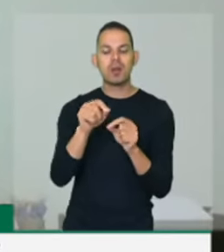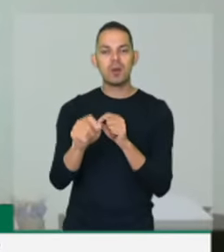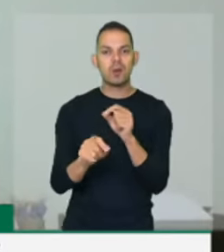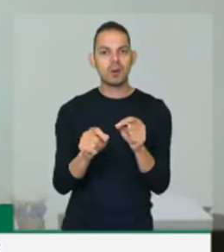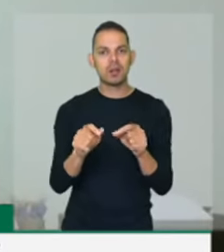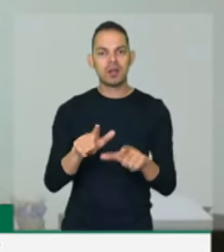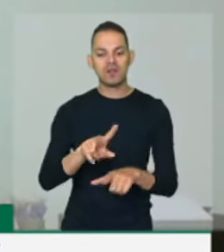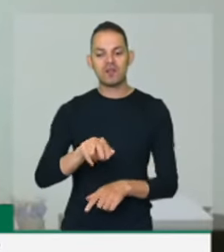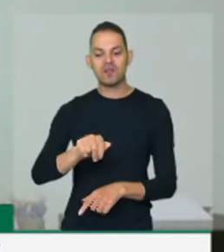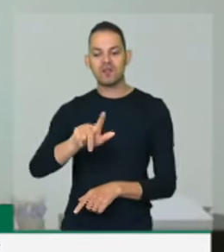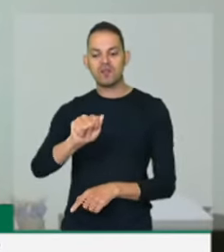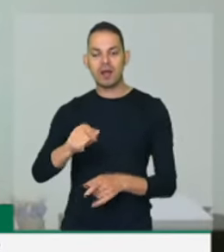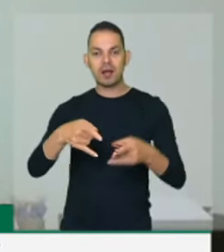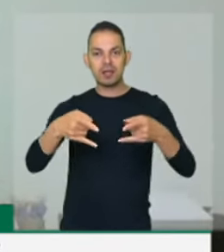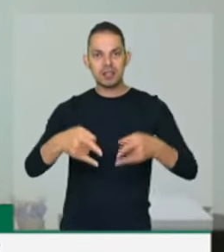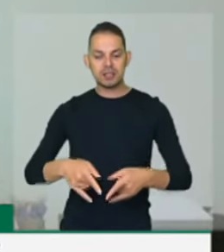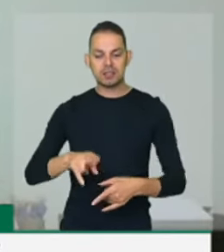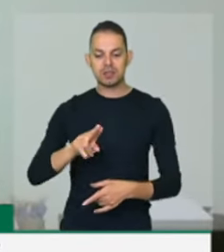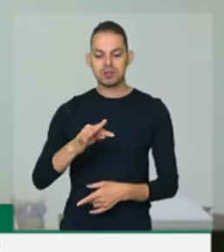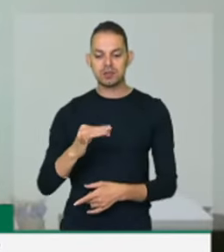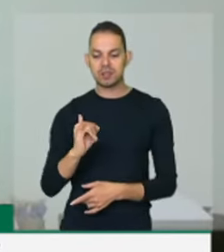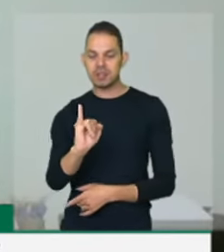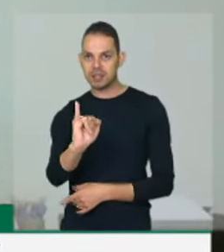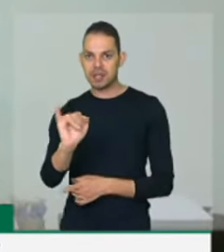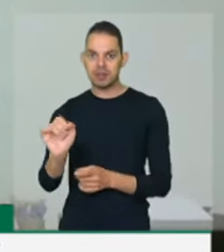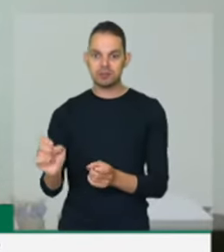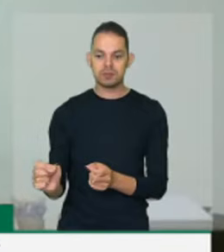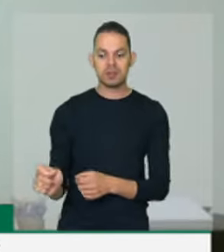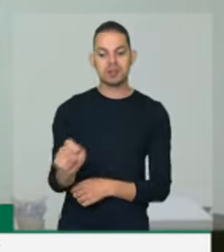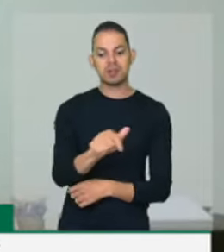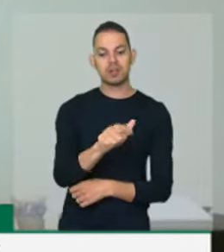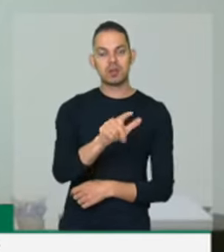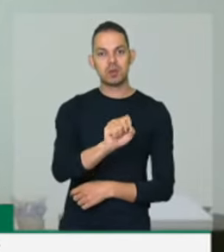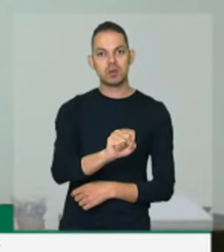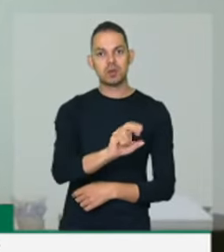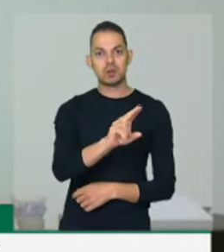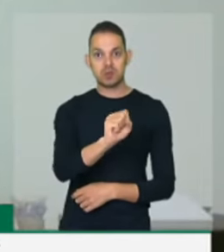JÁ FORAM CEM CEDIDOS AO LUSO, É IMPORTANTE QUE ESTEJA CLARO O TEXTO, APRIMORA O TEXTO, SIM